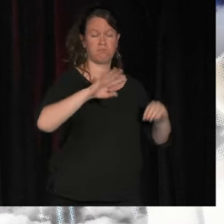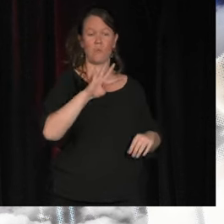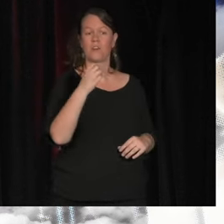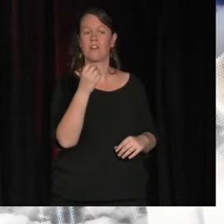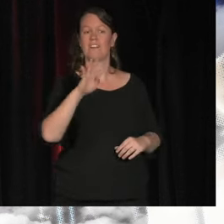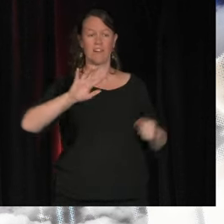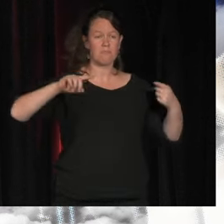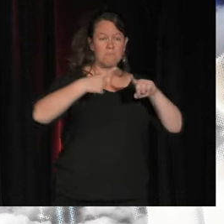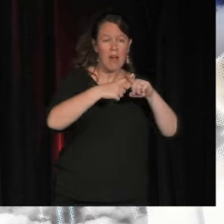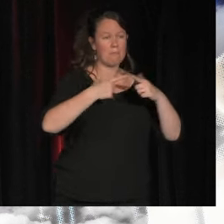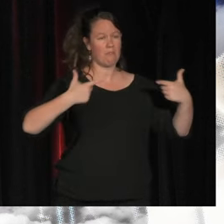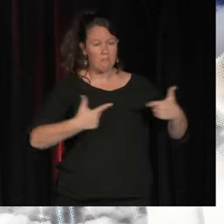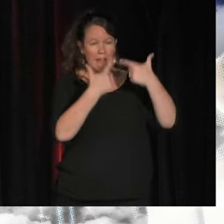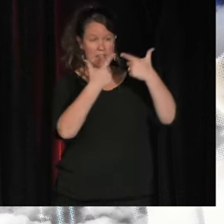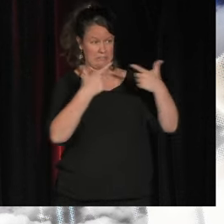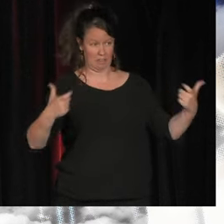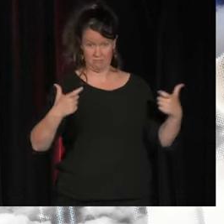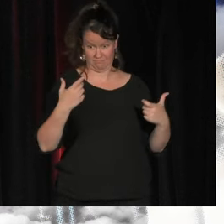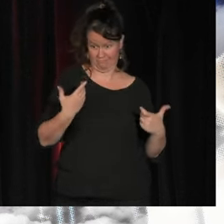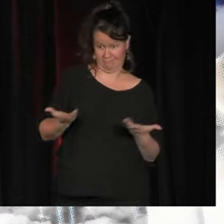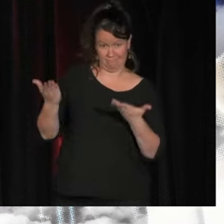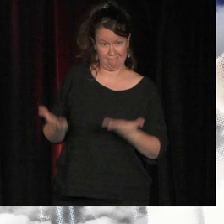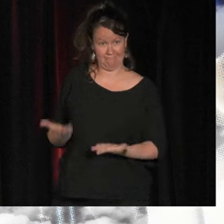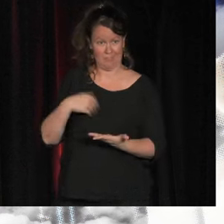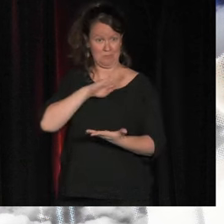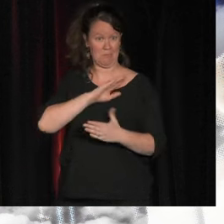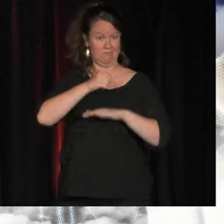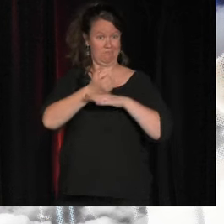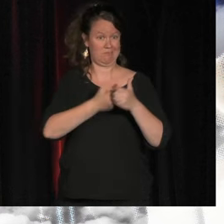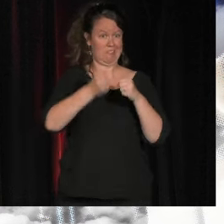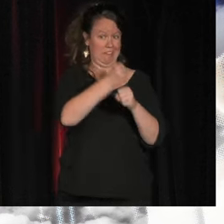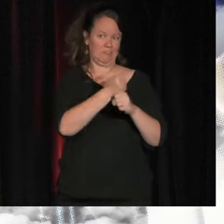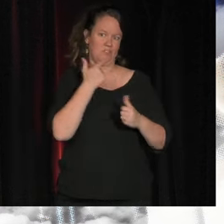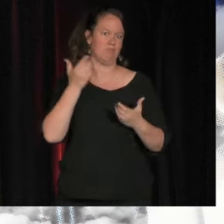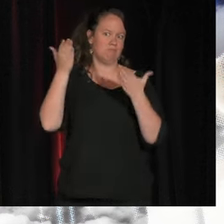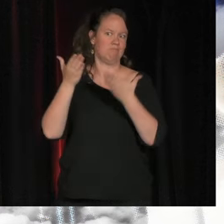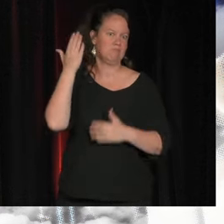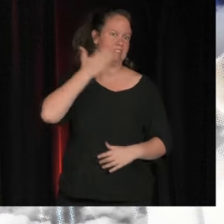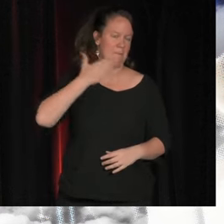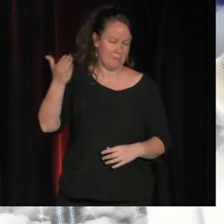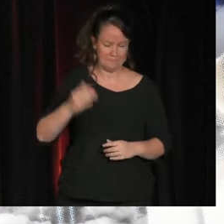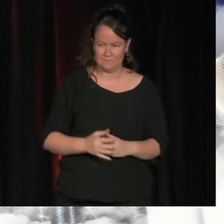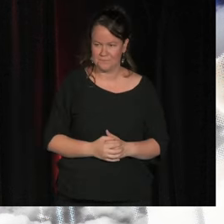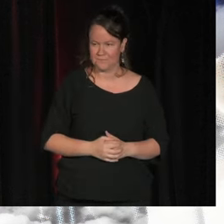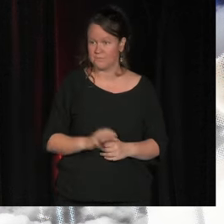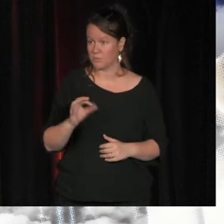Donc, c'est juste devenu un des plus gros noms de Blizzard (durant) quelques années. Oui, il a vraiment monté les échelons jusqu'à devenir lead designer.